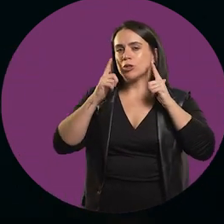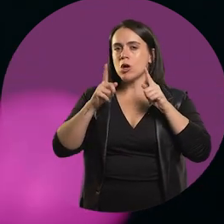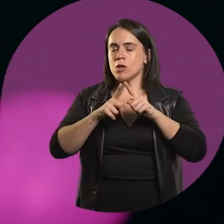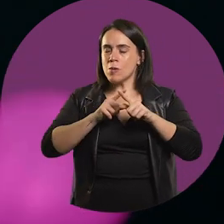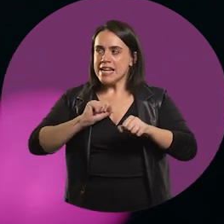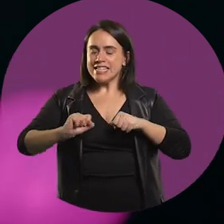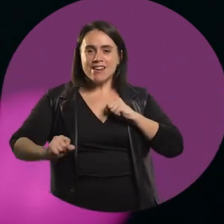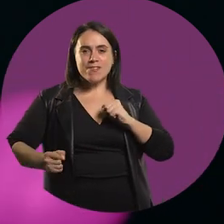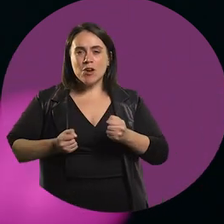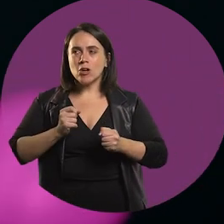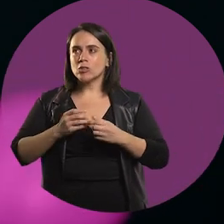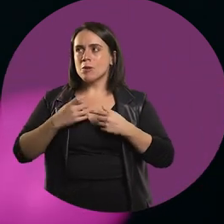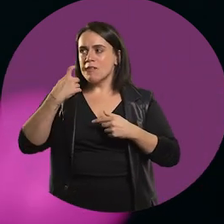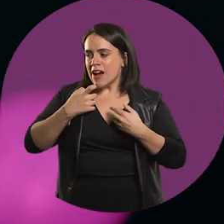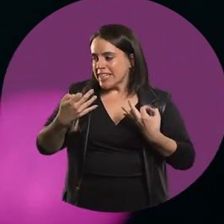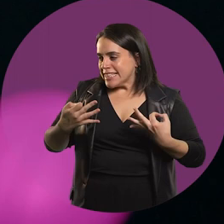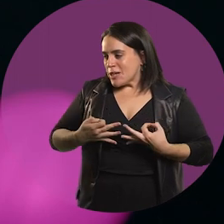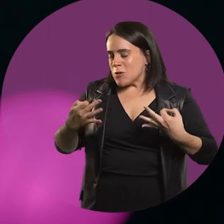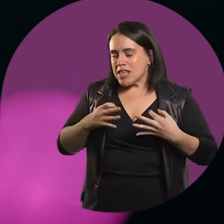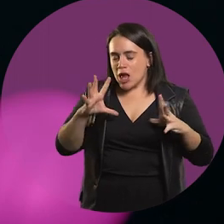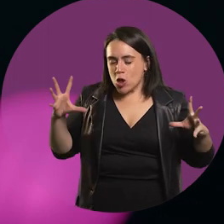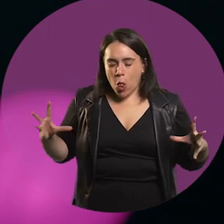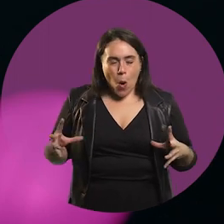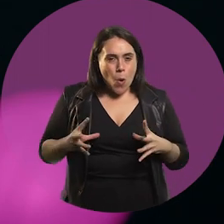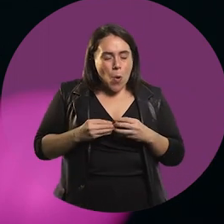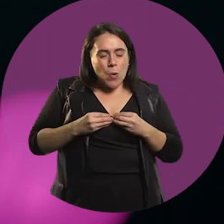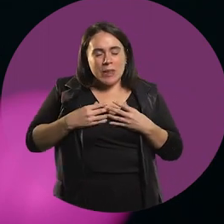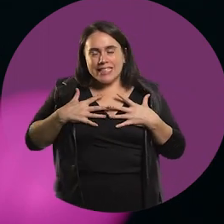Y me pongo nerviosa y me siento insegura, como todo eso junto.